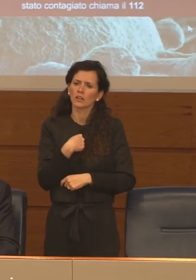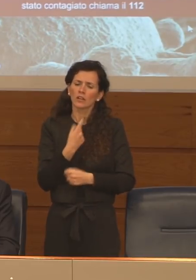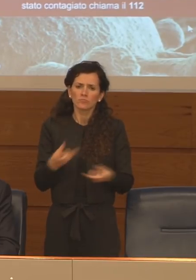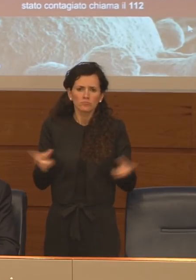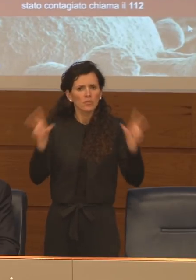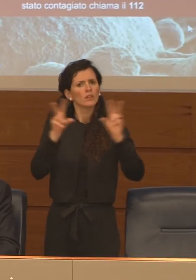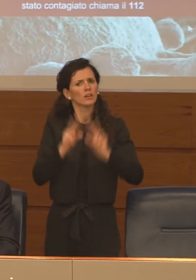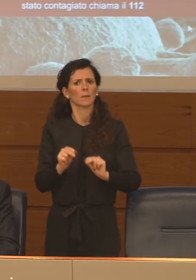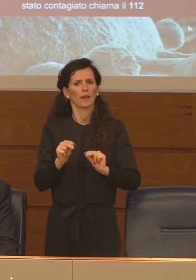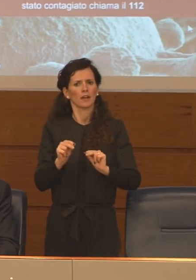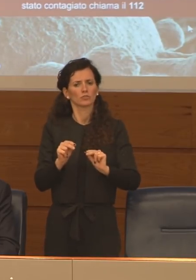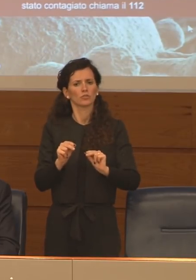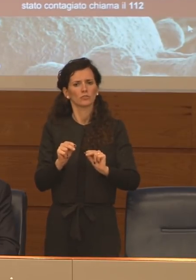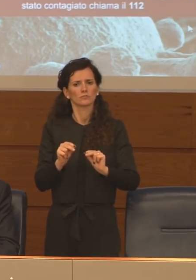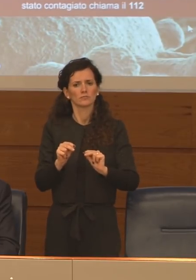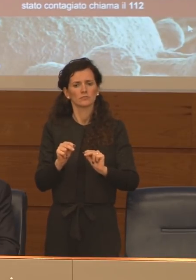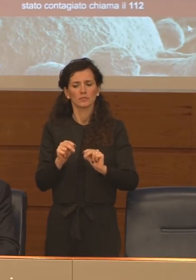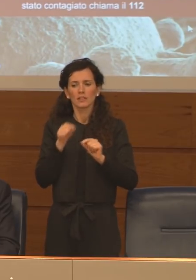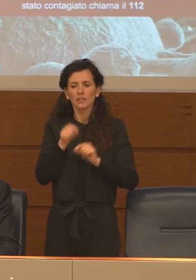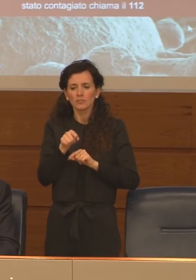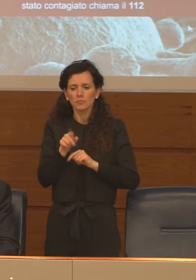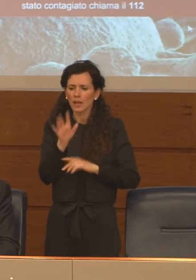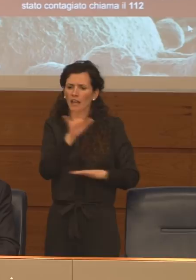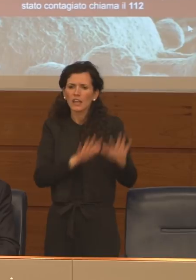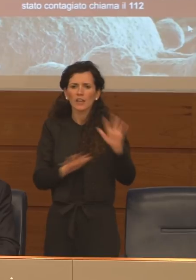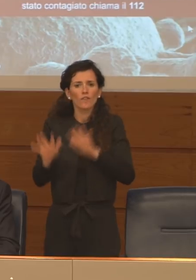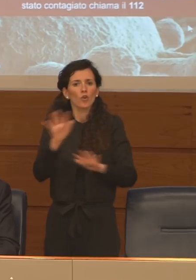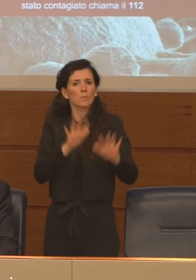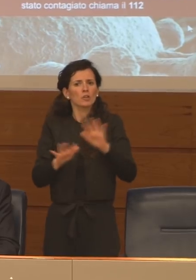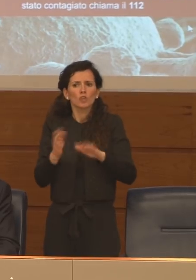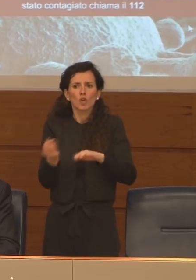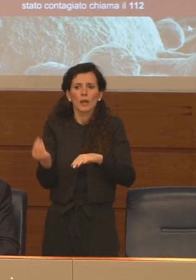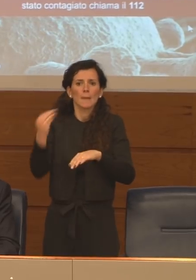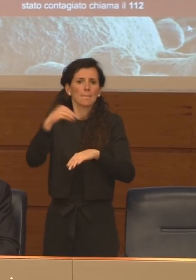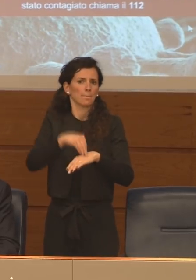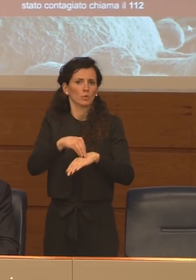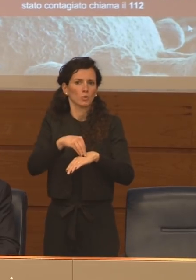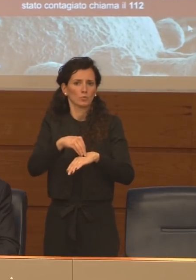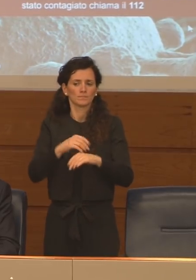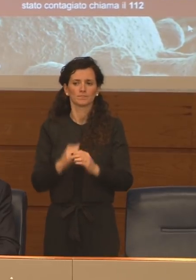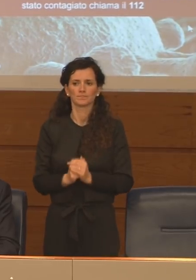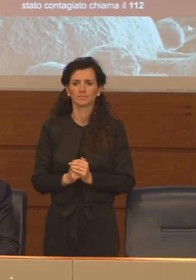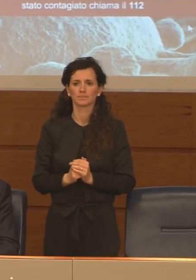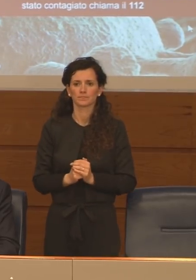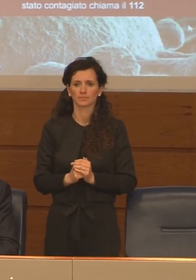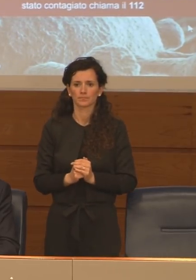è un'informazione in più, tra l'altro ieri abbiamo spiegato